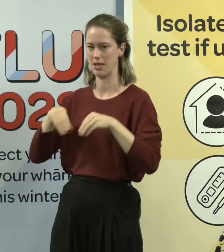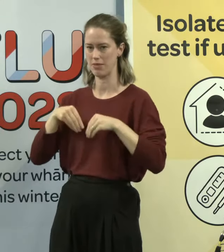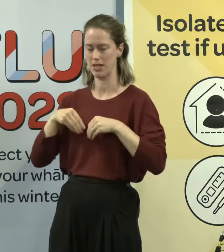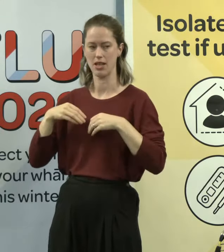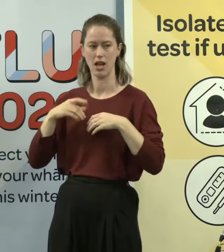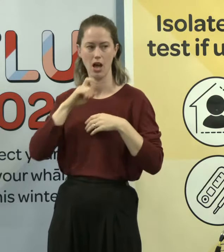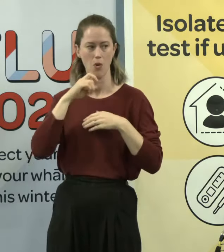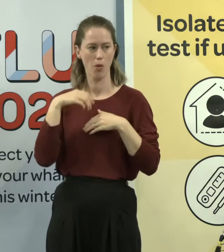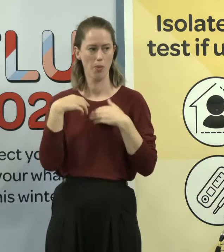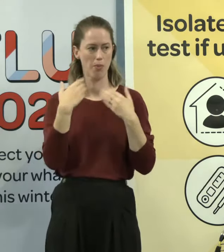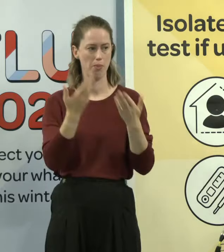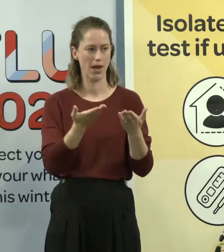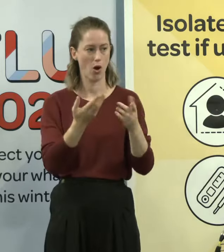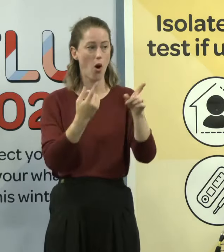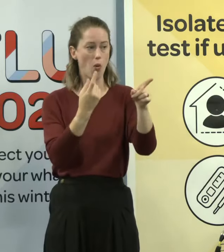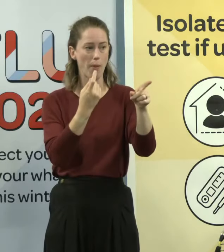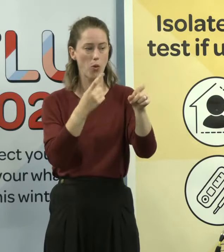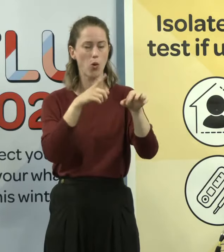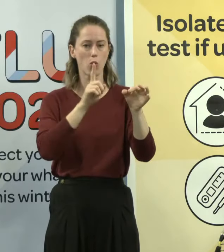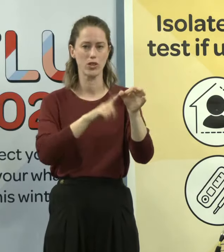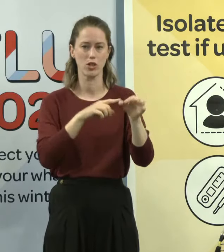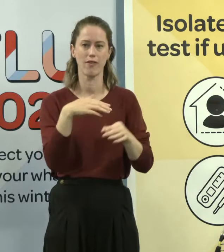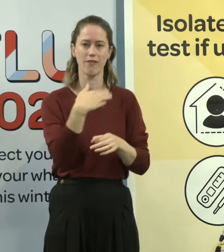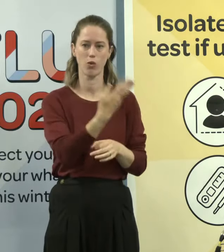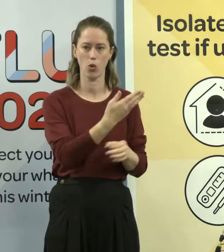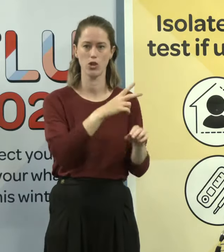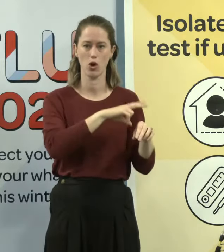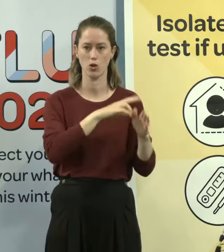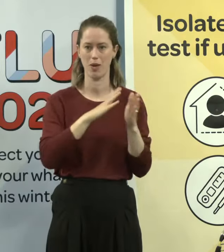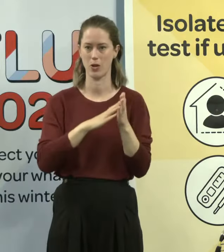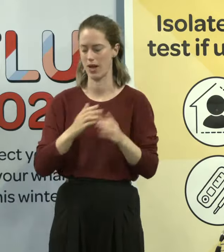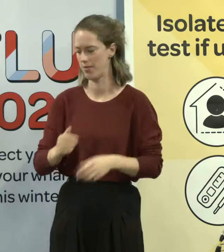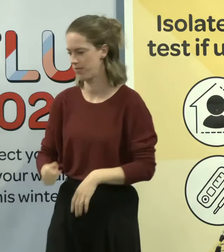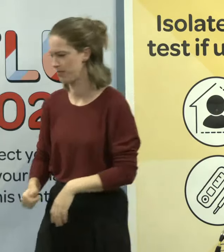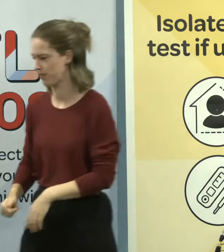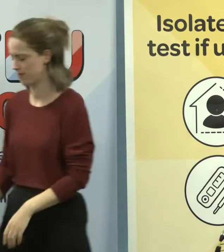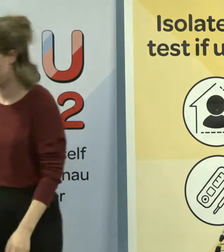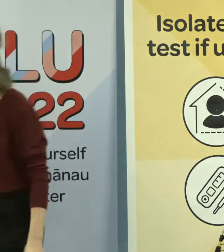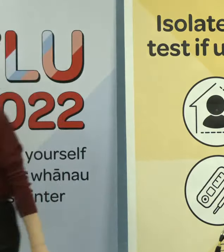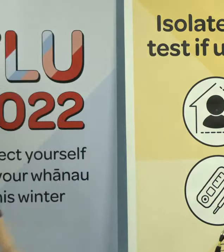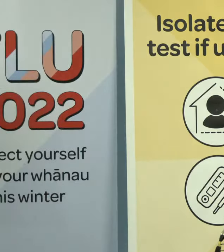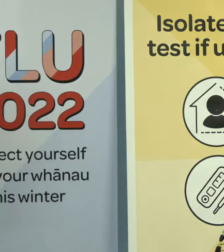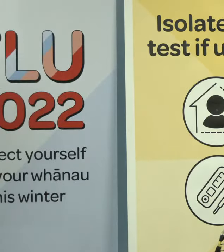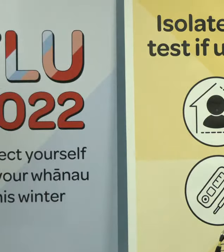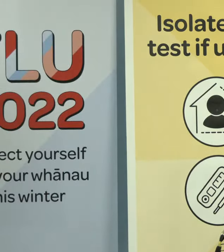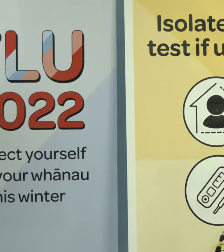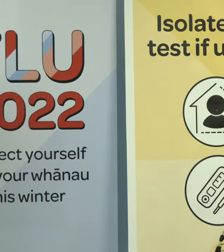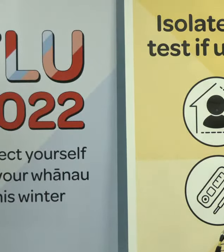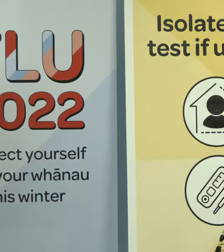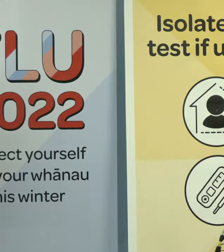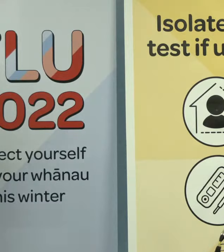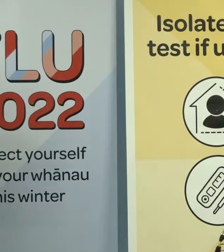kano kano i tenei wa?